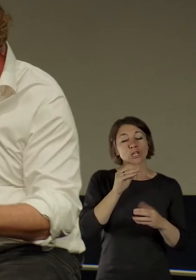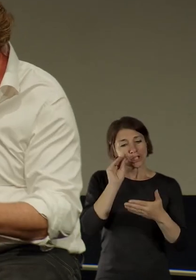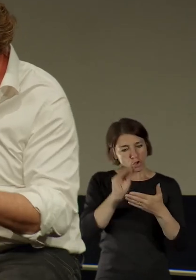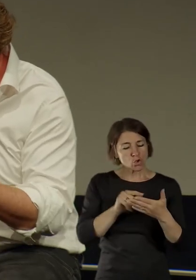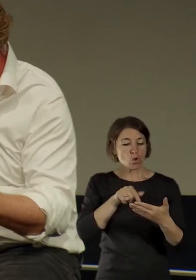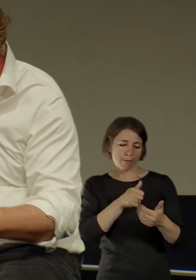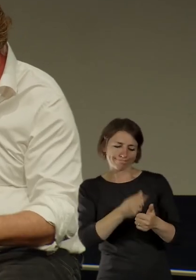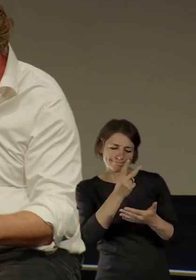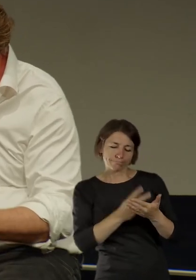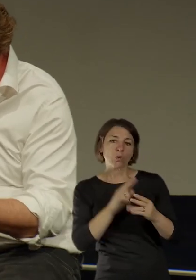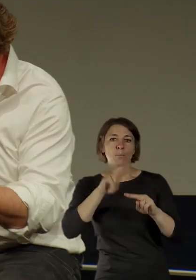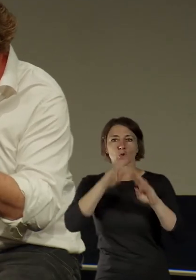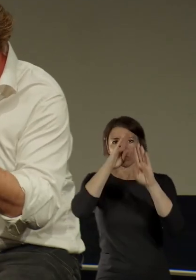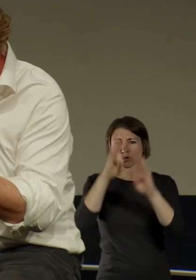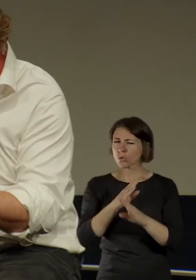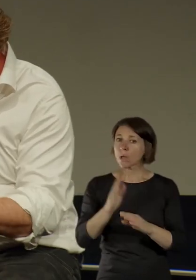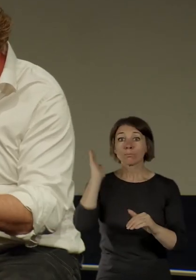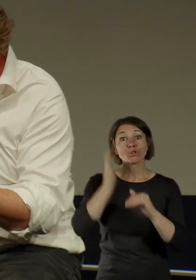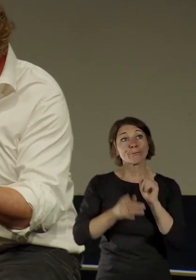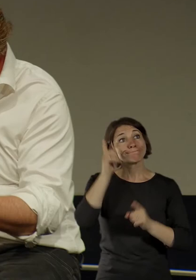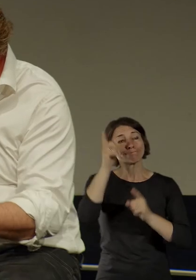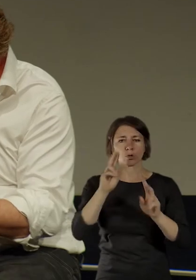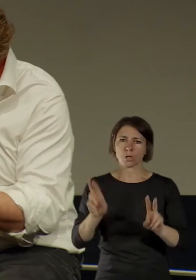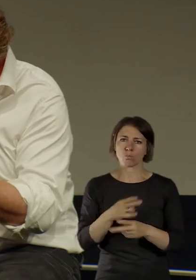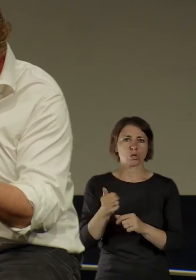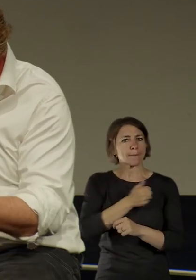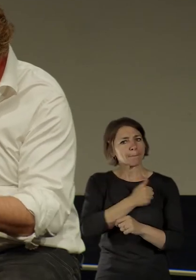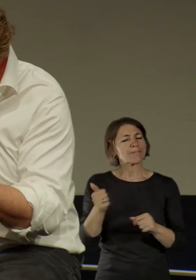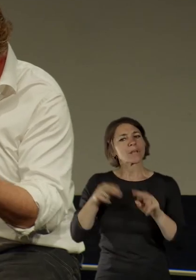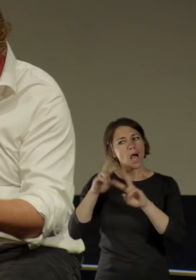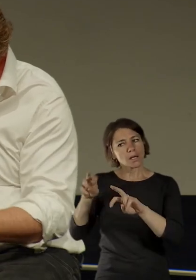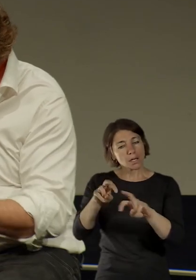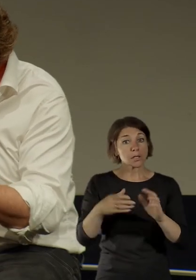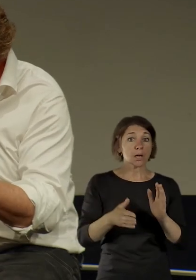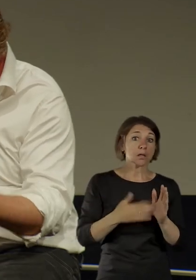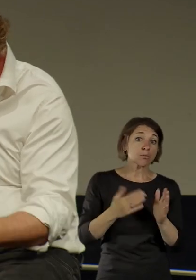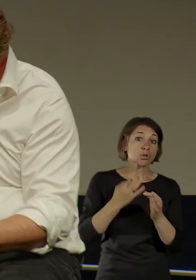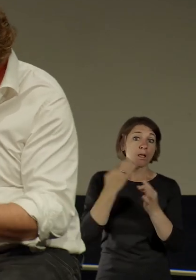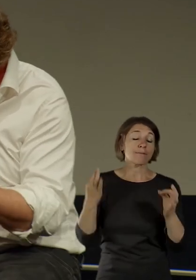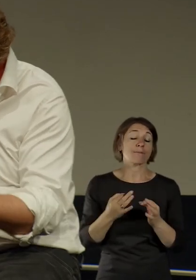Nejdřív dělal spoustu analýz, ať to byly zahrádkářské kolonie, hustoty, velikost bloků...